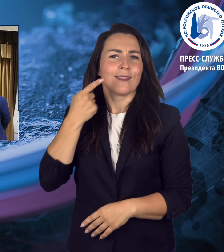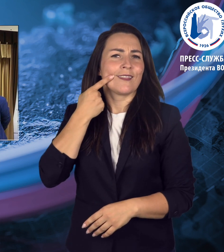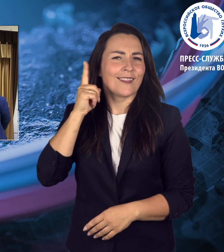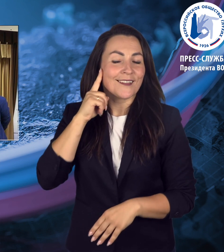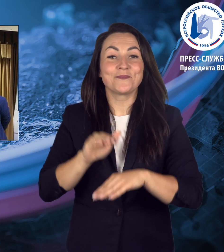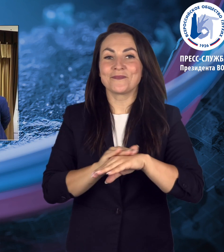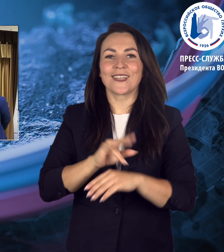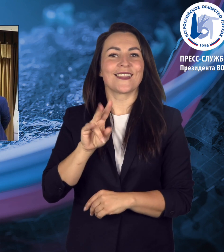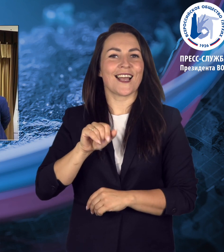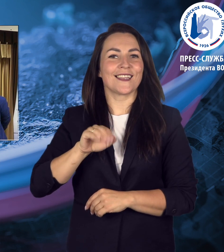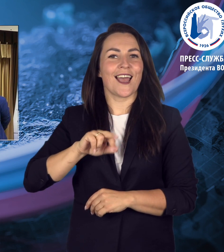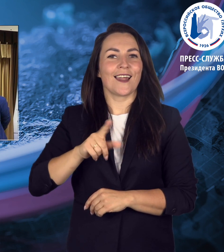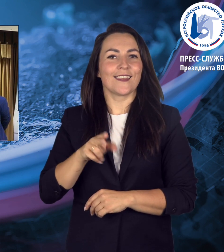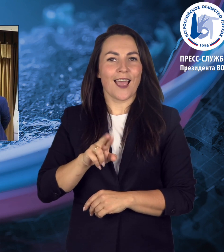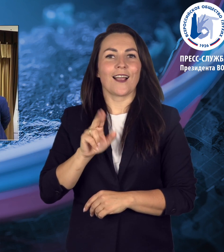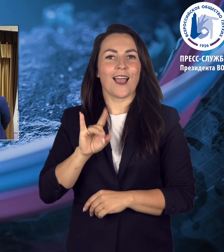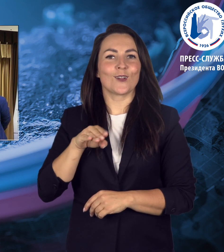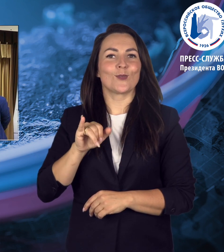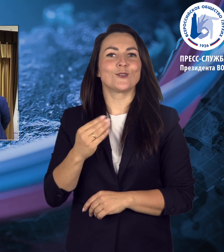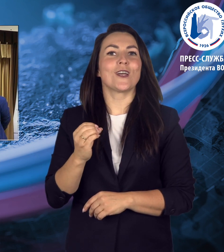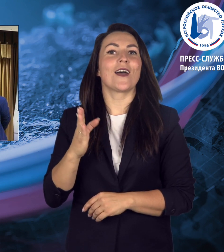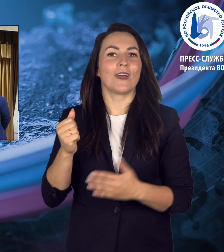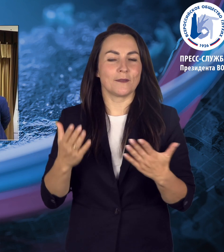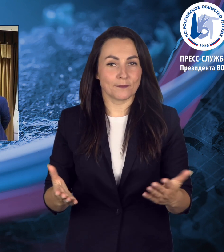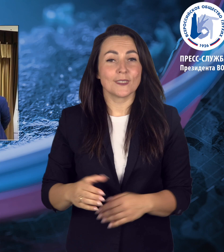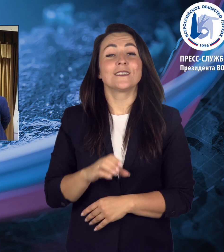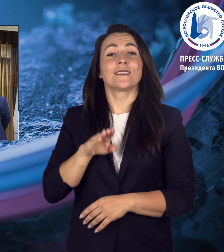инвалида по слуху Наталью Картушеву.